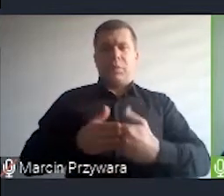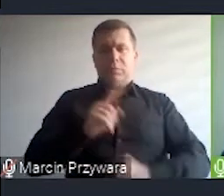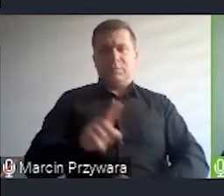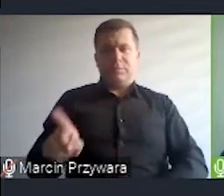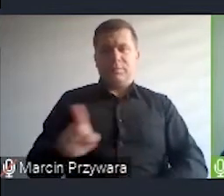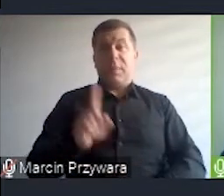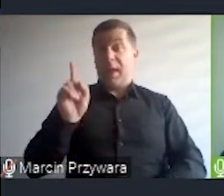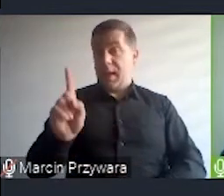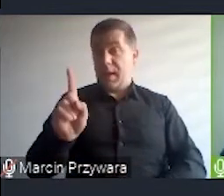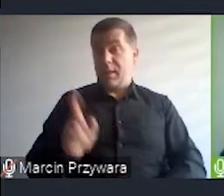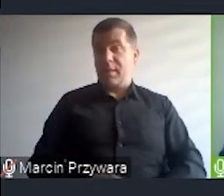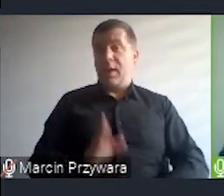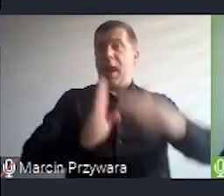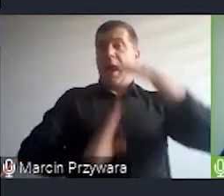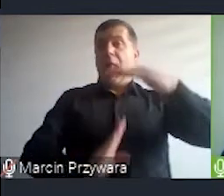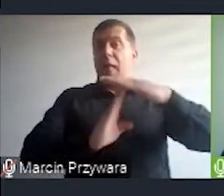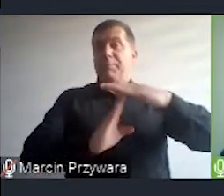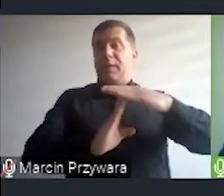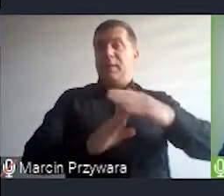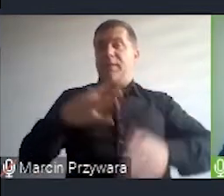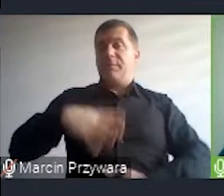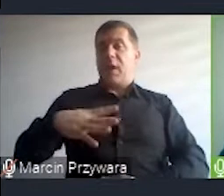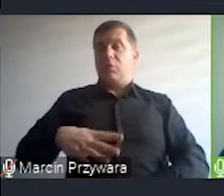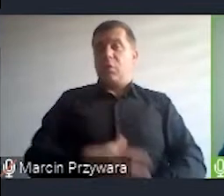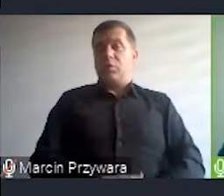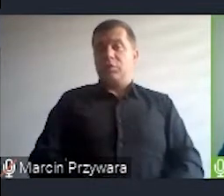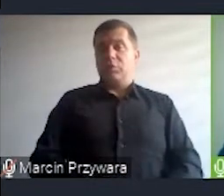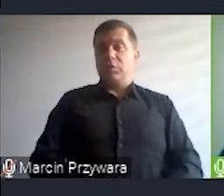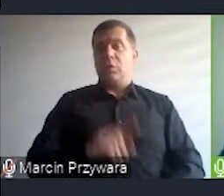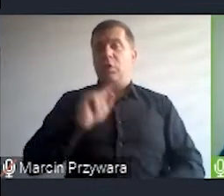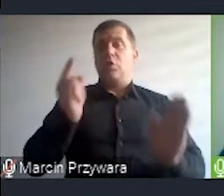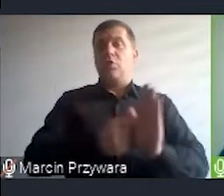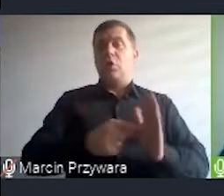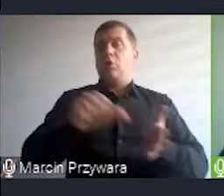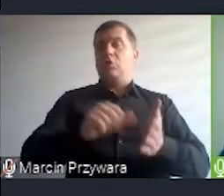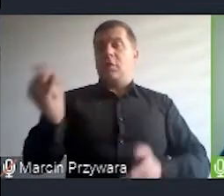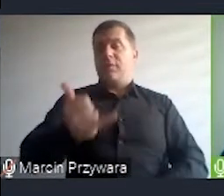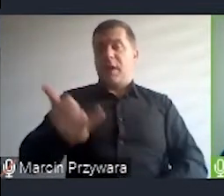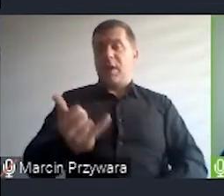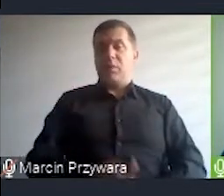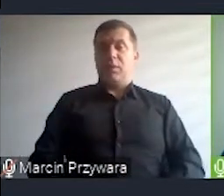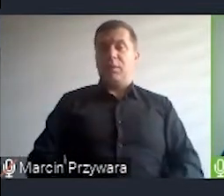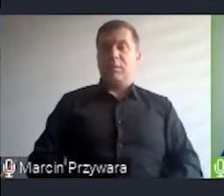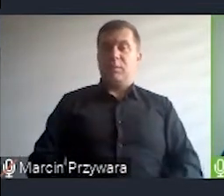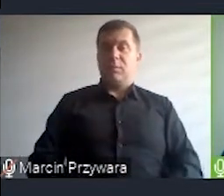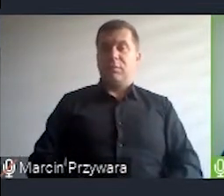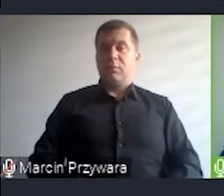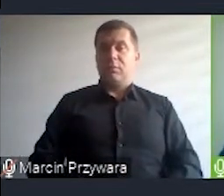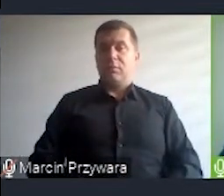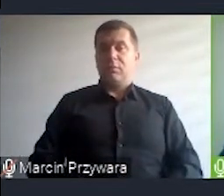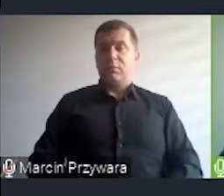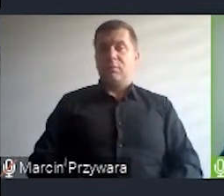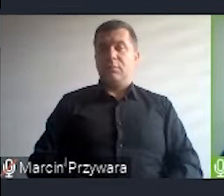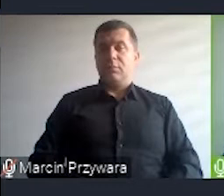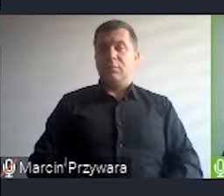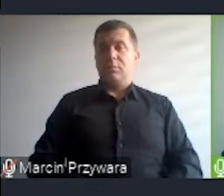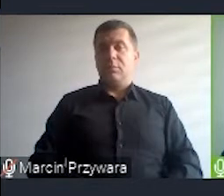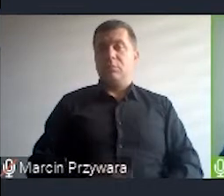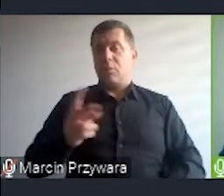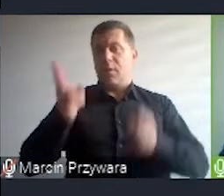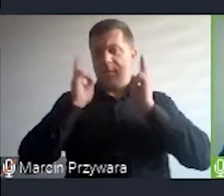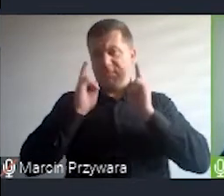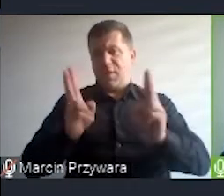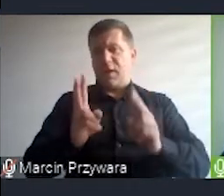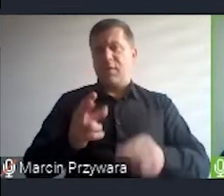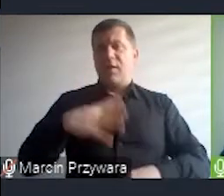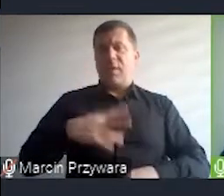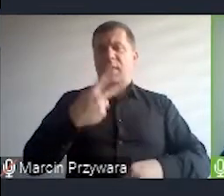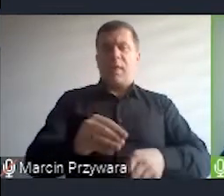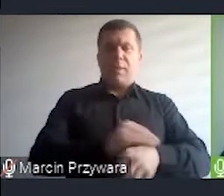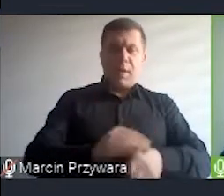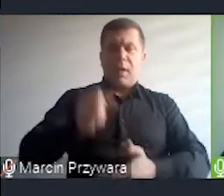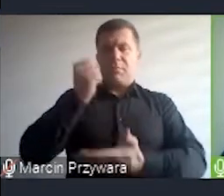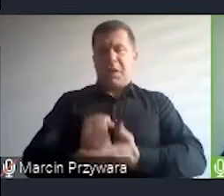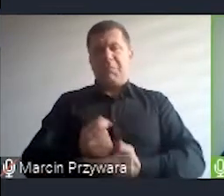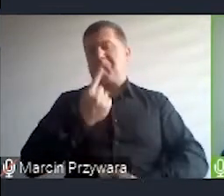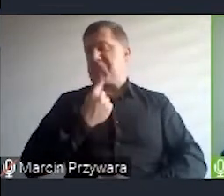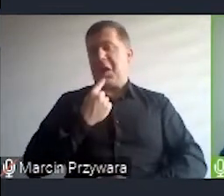ale limity wartościowe dotyczą środków trwałych i to fakt, że wartości niematerialne i prawne pojawiają się rzadko,